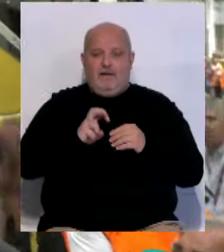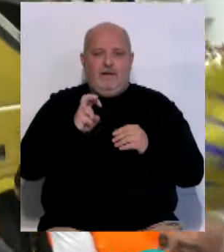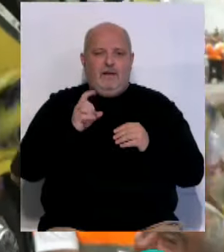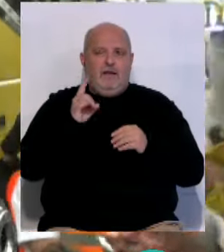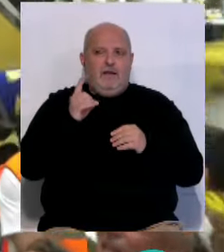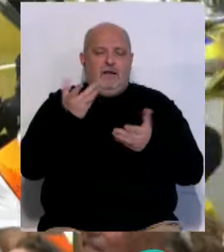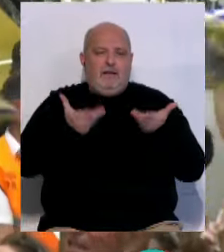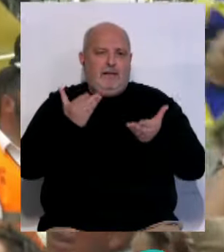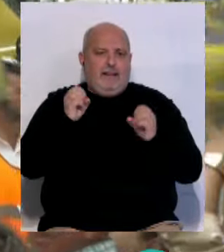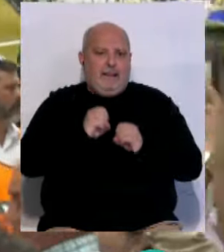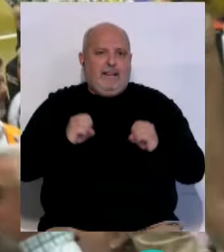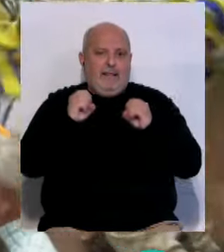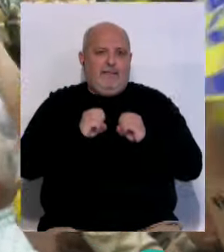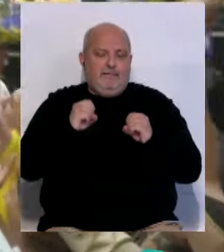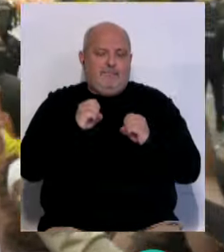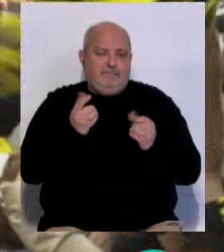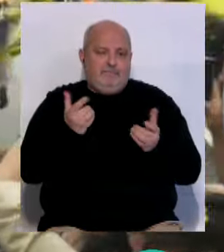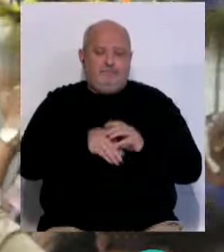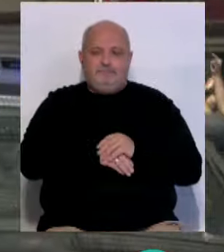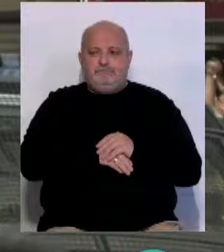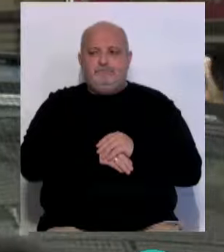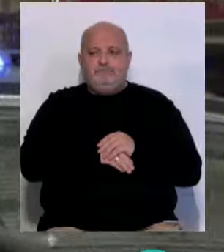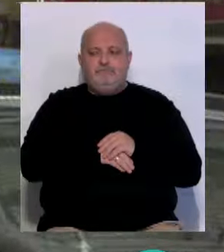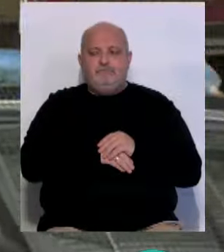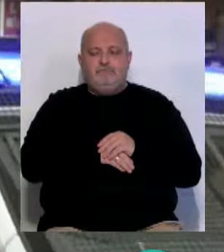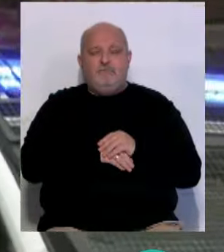diferencia y que la verdad que están pasando sin pena ni Gloria Es indudable que la situación por